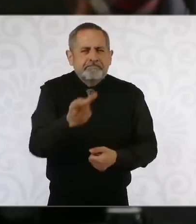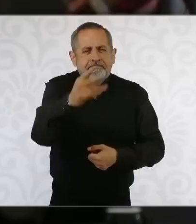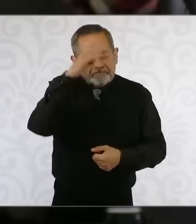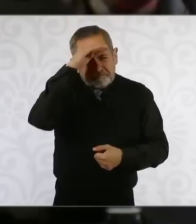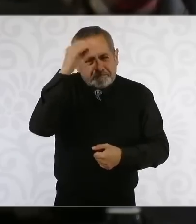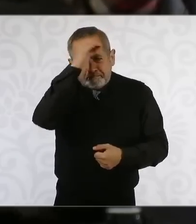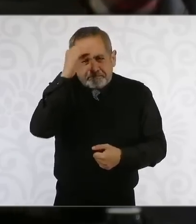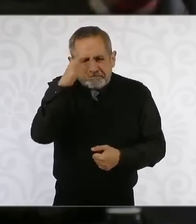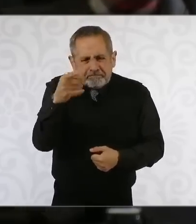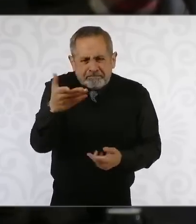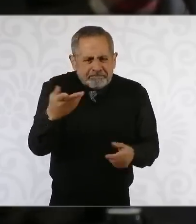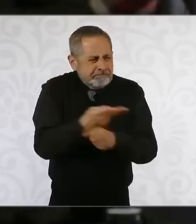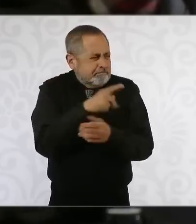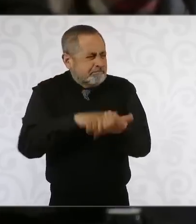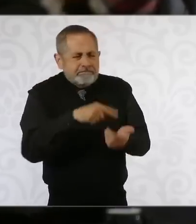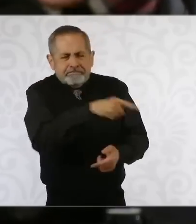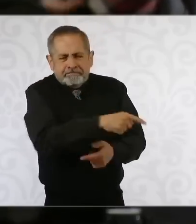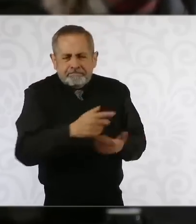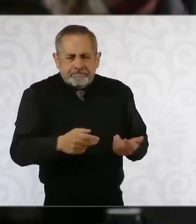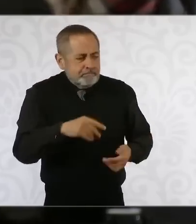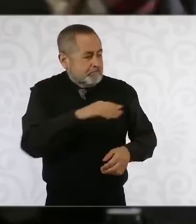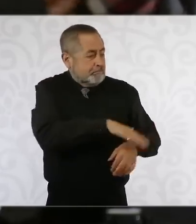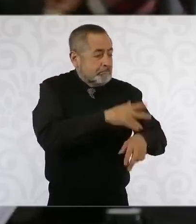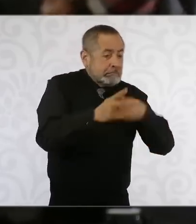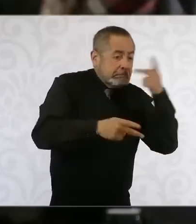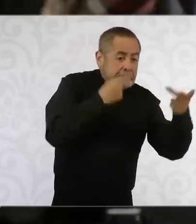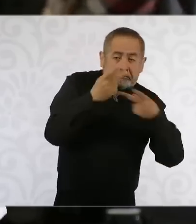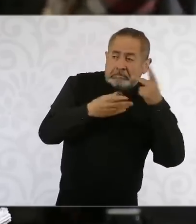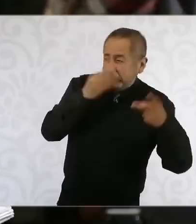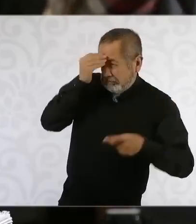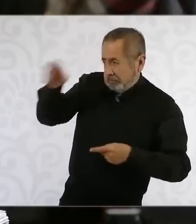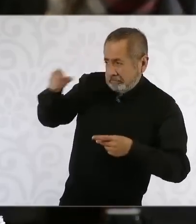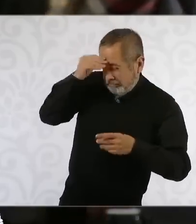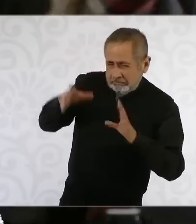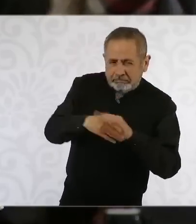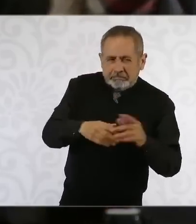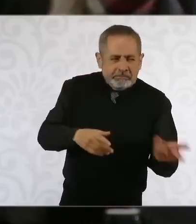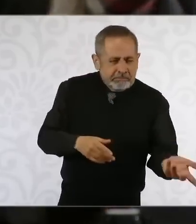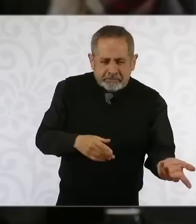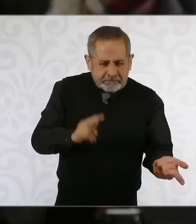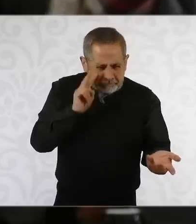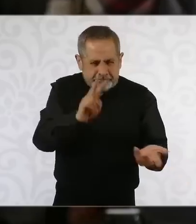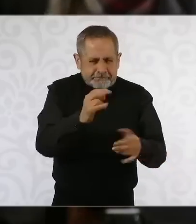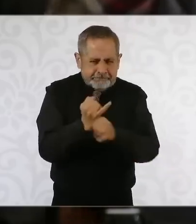esto porque alimenta también en consecuencia Y eso se ha visto mucho en las redes por parte de esto y